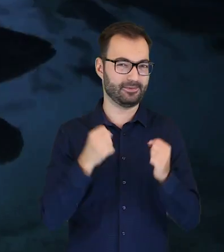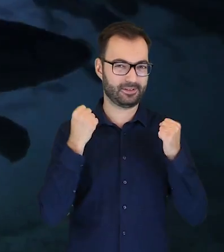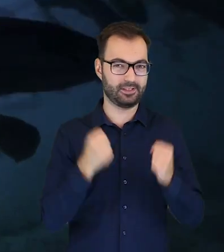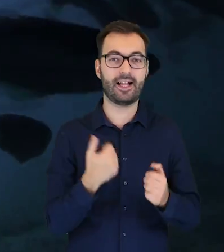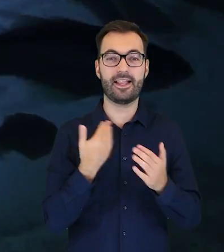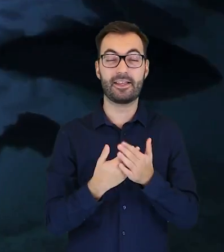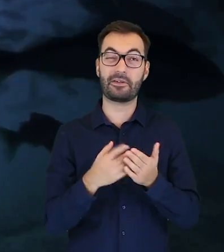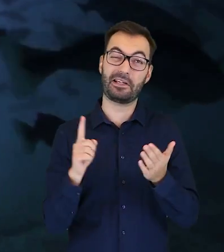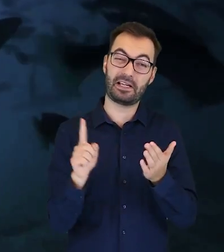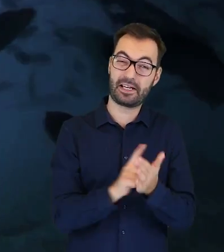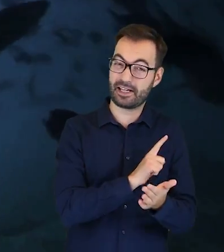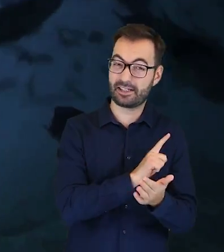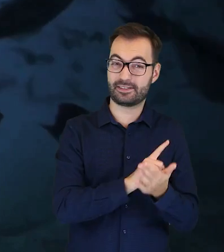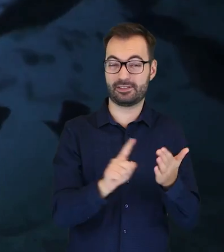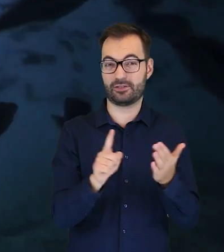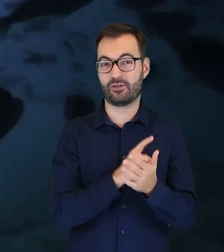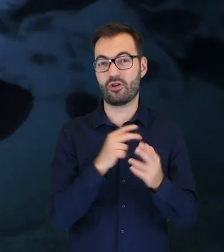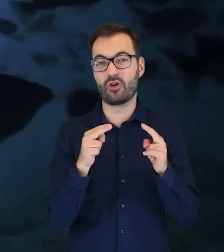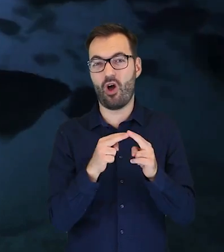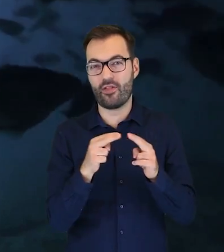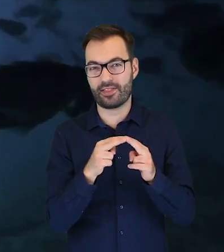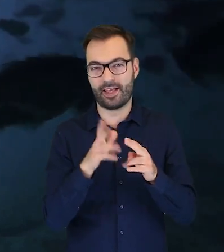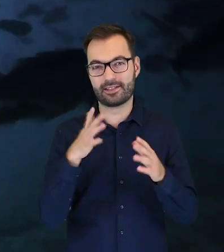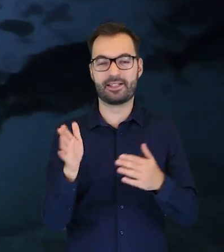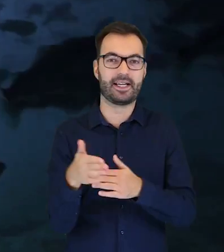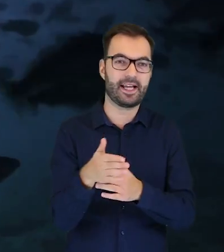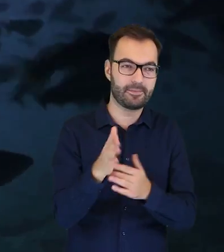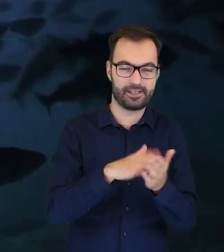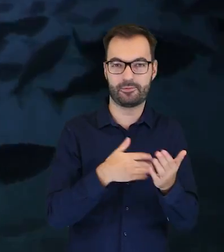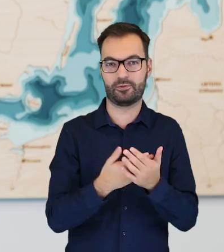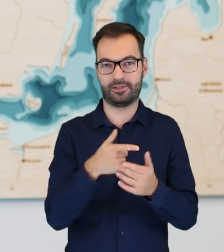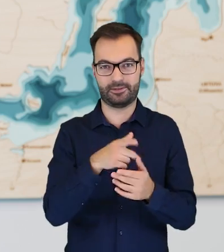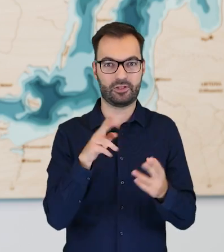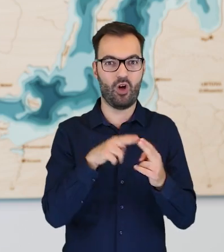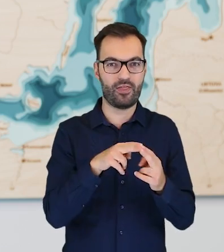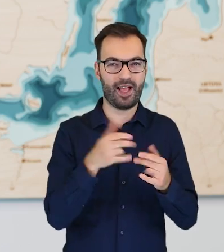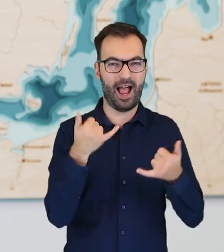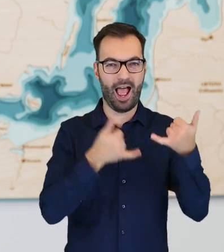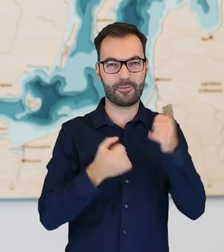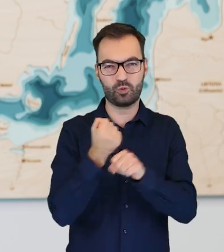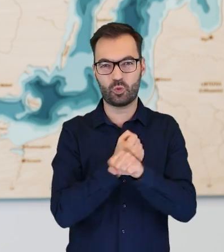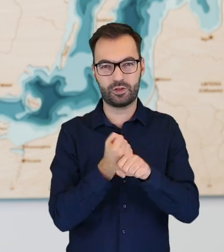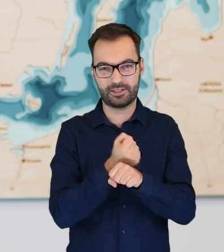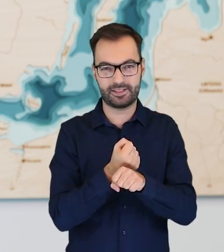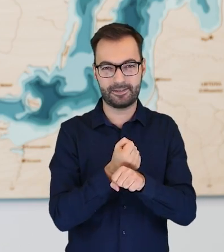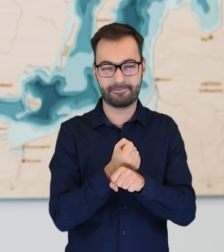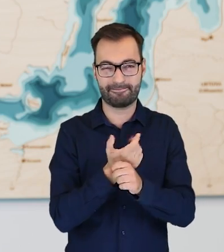Dlatego ryzyko narażenia takich organizmów jak ryby na tą broń chemiczną, która jest tam zatopiona,